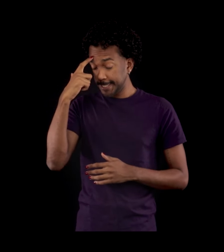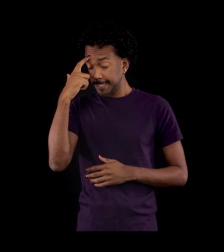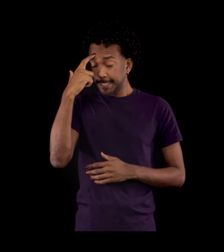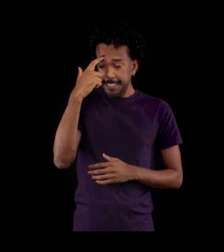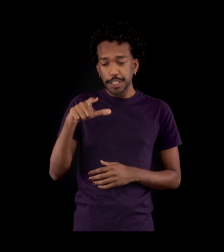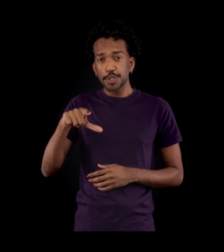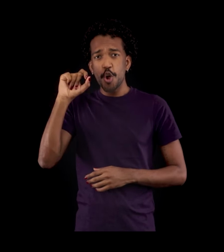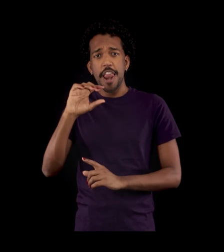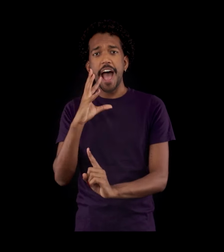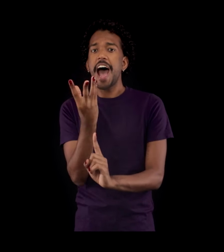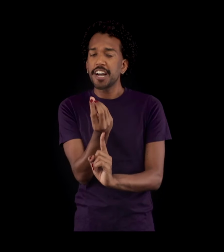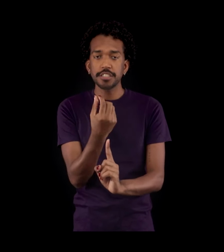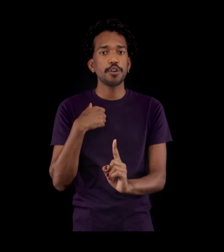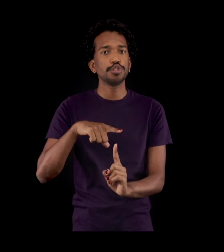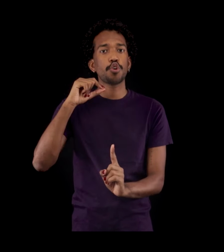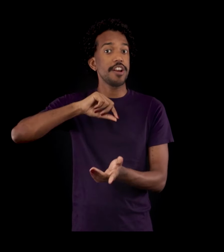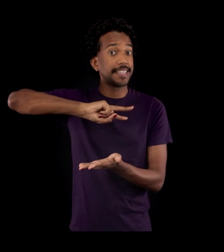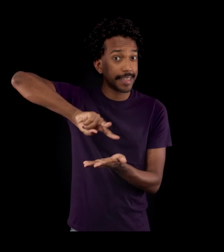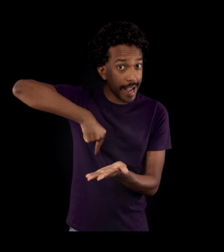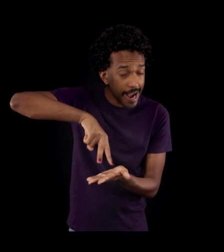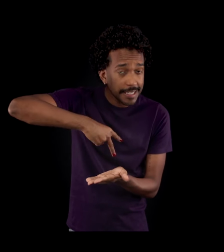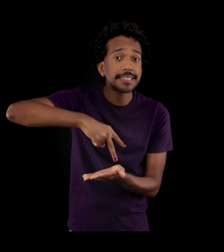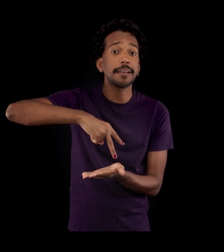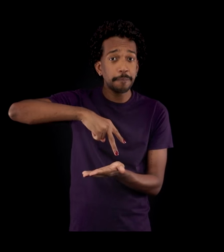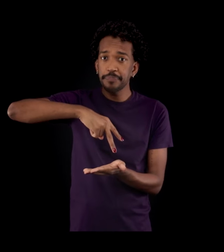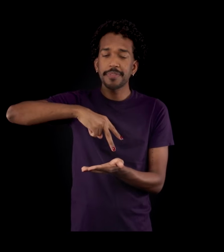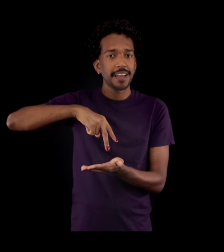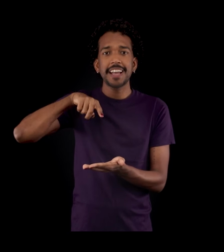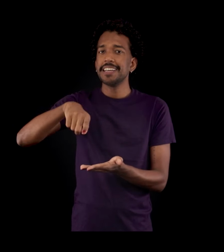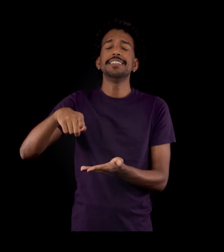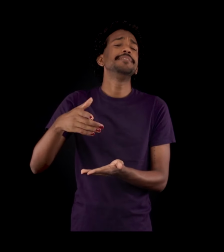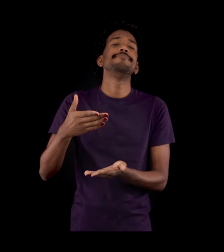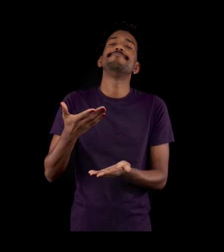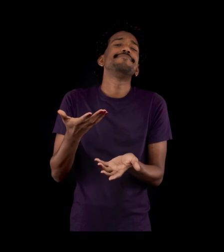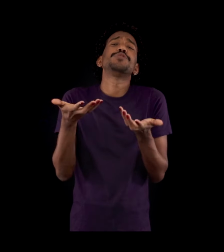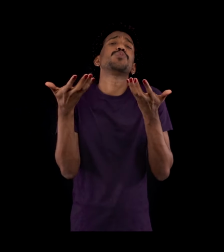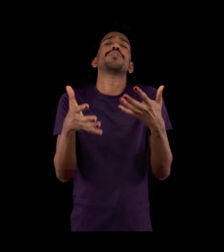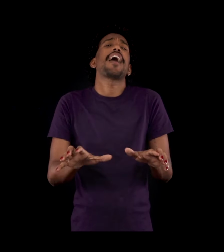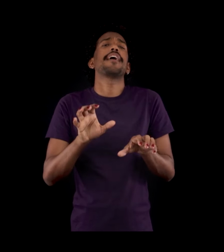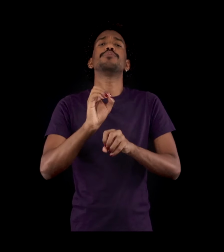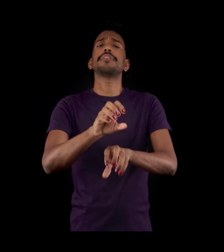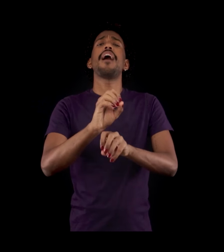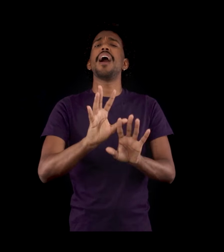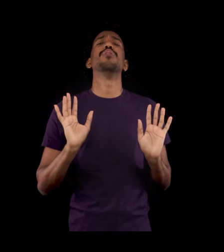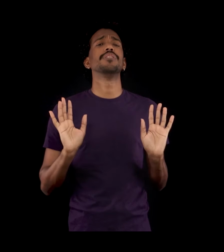quando vou escolher a arte, vou escolher a dança e não queria dar aula.